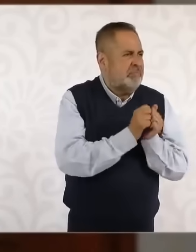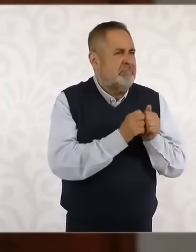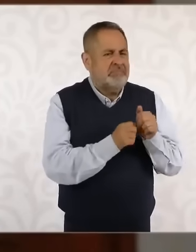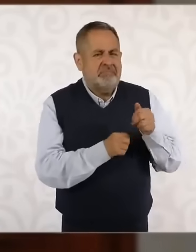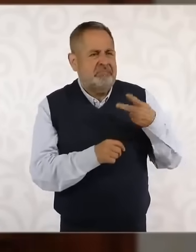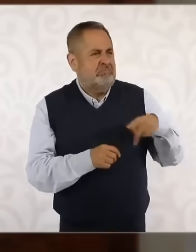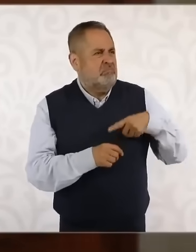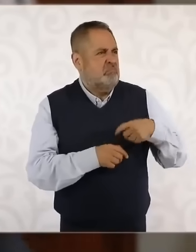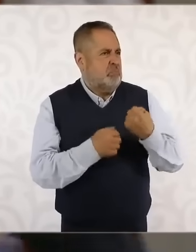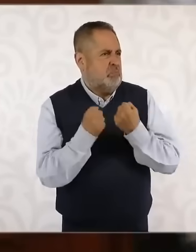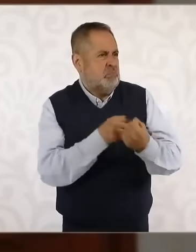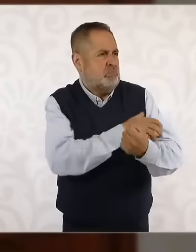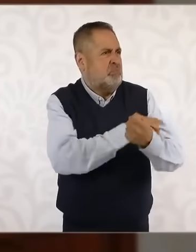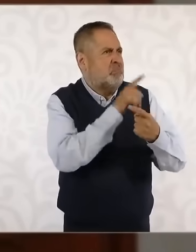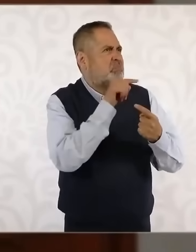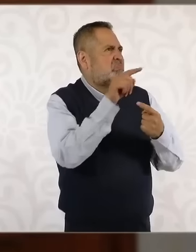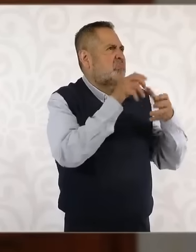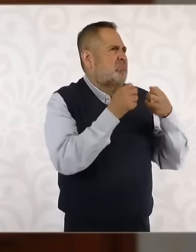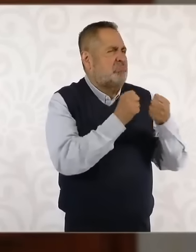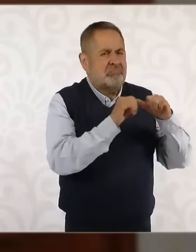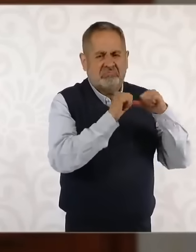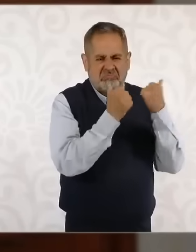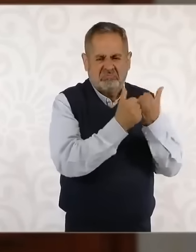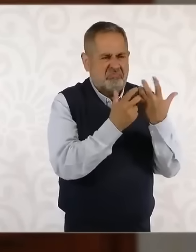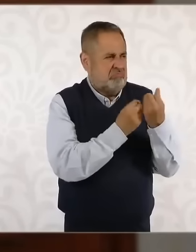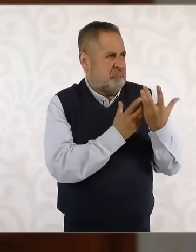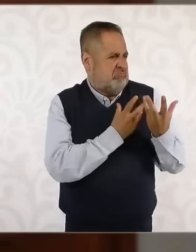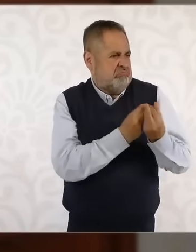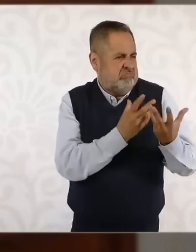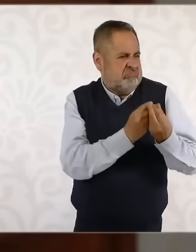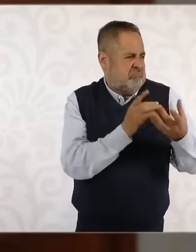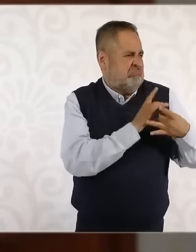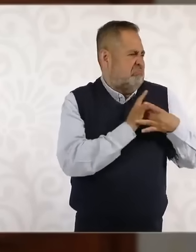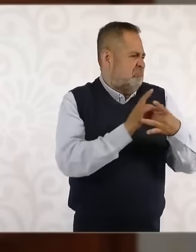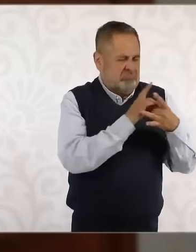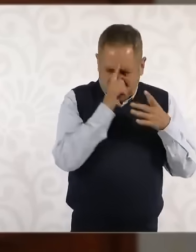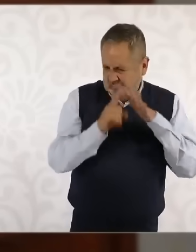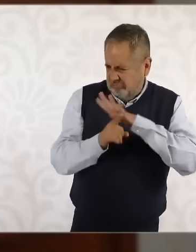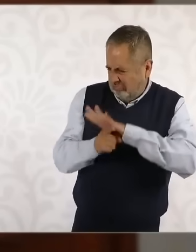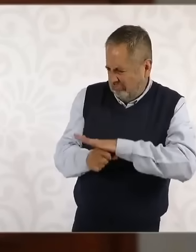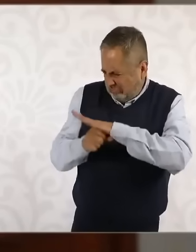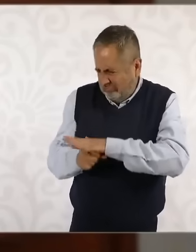poder, ¿no? particularmente algunas organizaciones de ultraderecha para presionar al gobierno donde